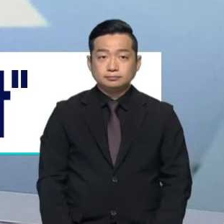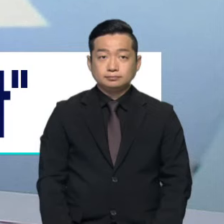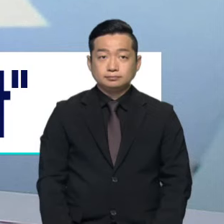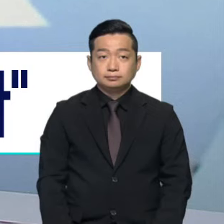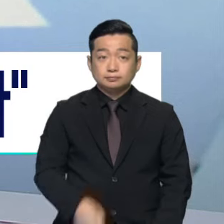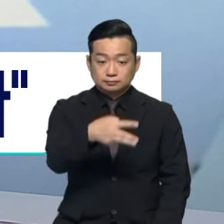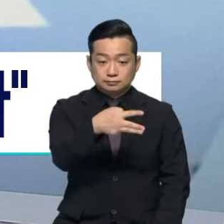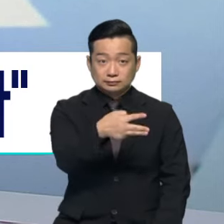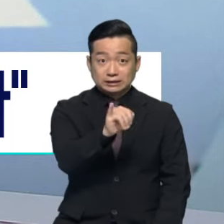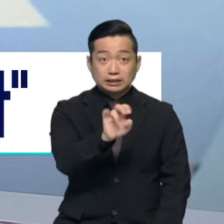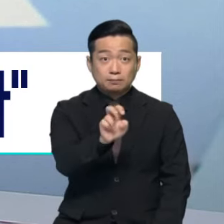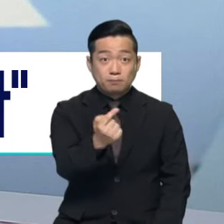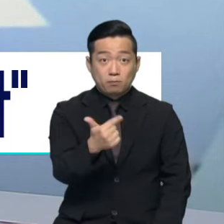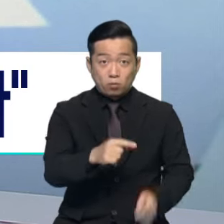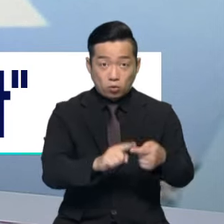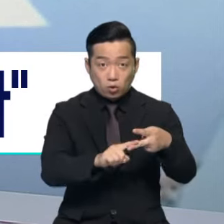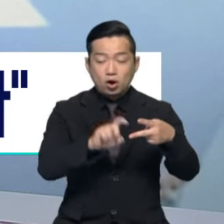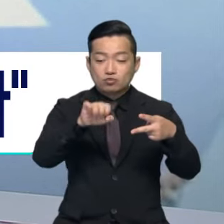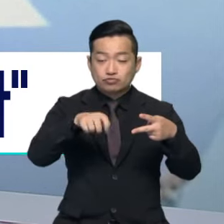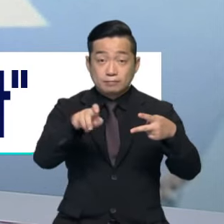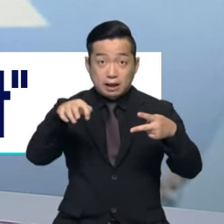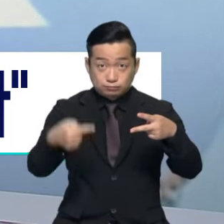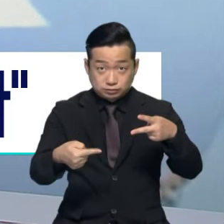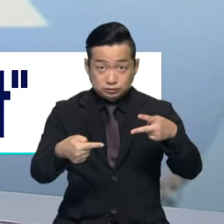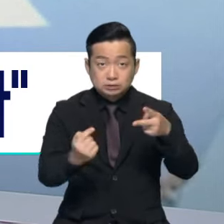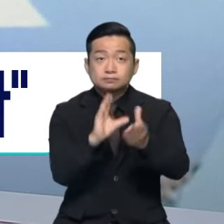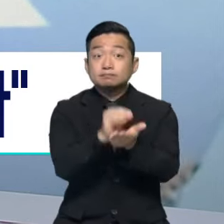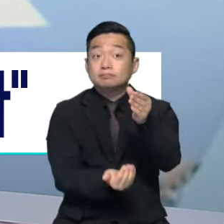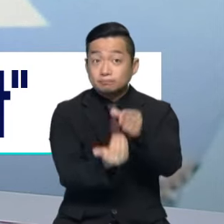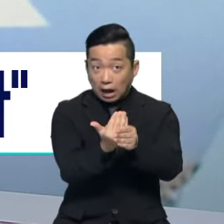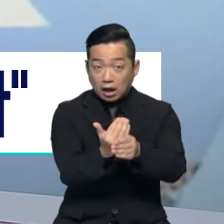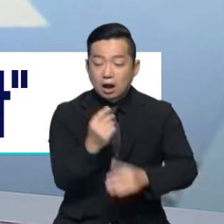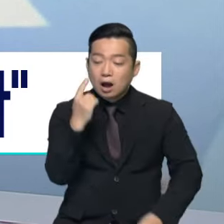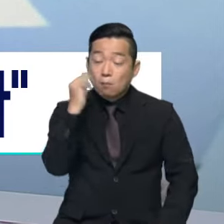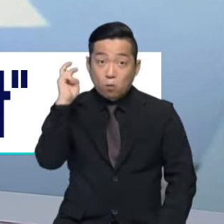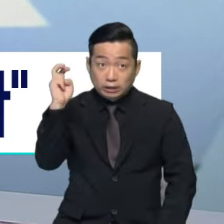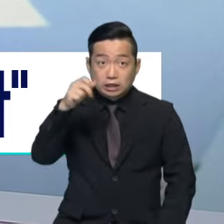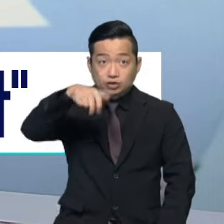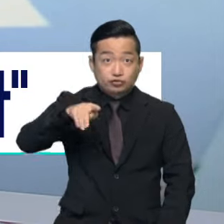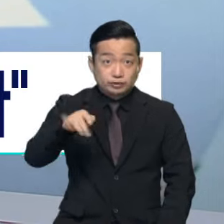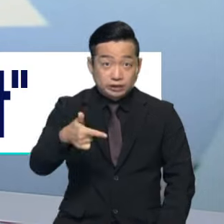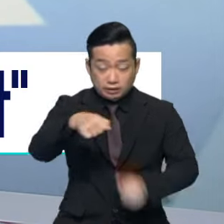(앵커) 티몬과 위메프 사태 이후 큐텐그룹 계열사에서 최근 권고사직과 희망퇴직이 이어지고 있습니다.